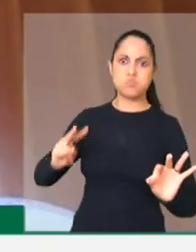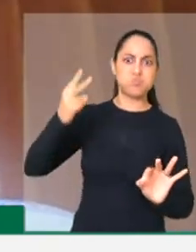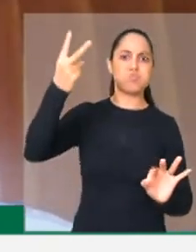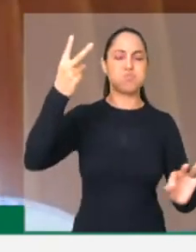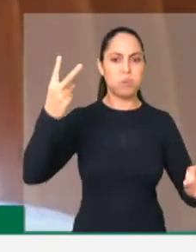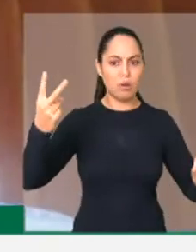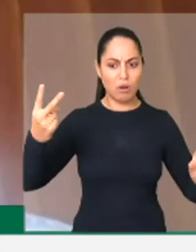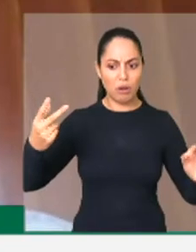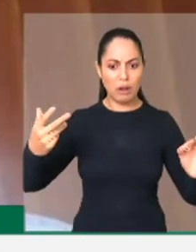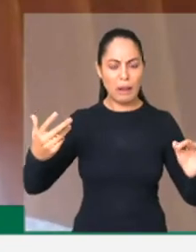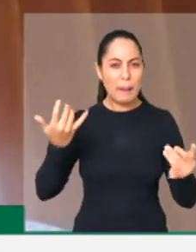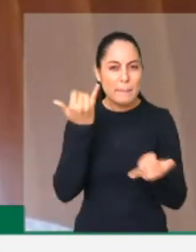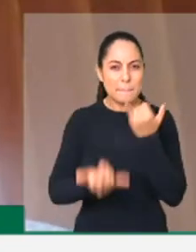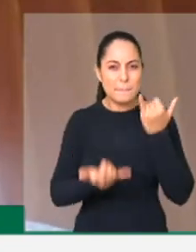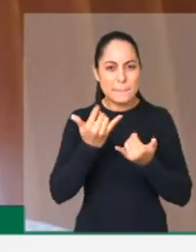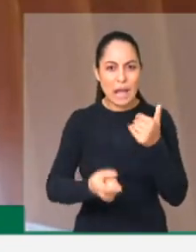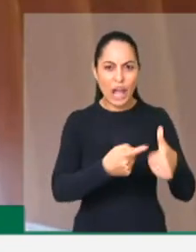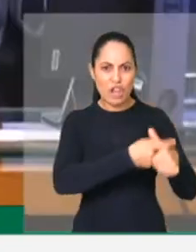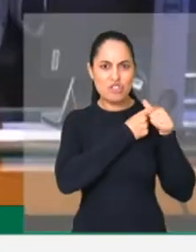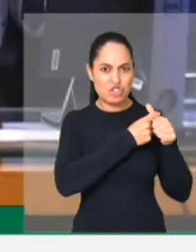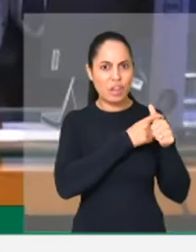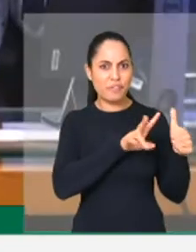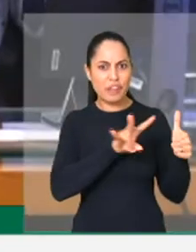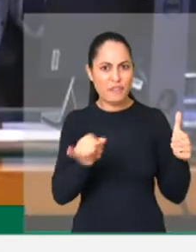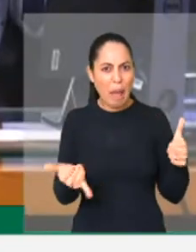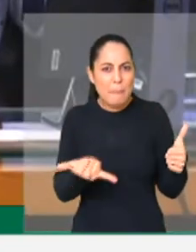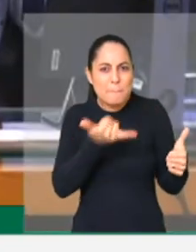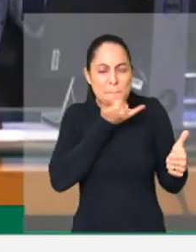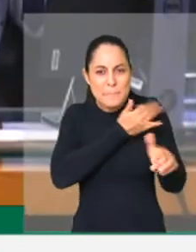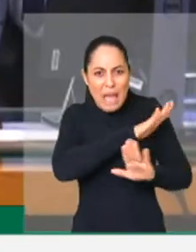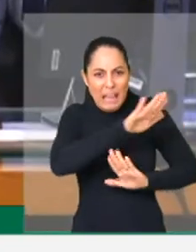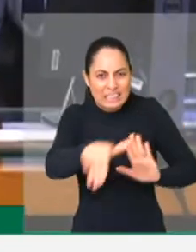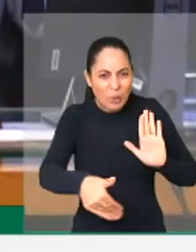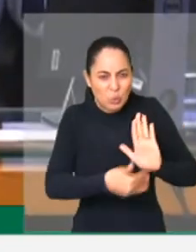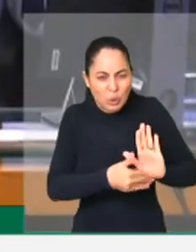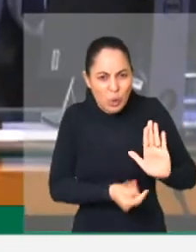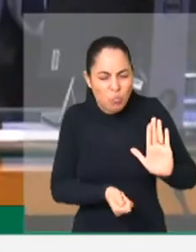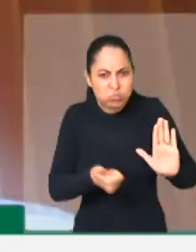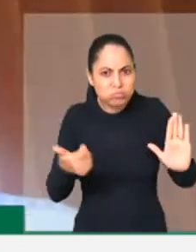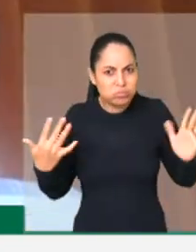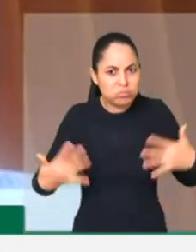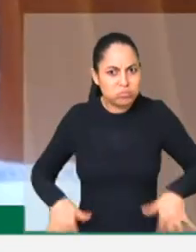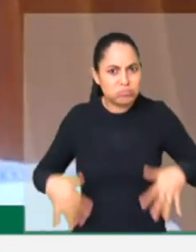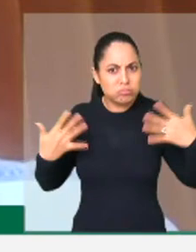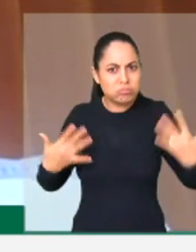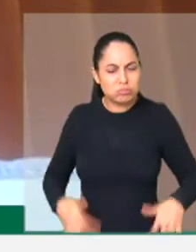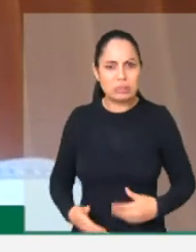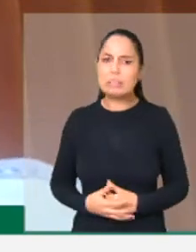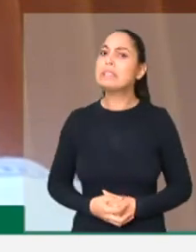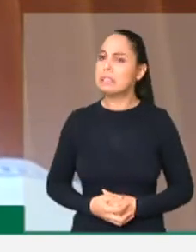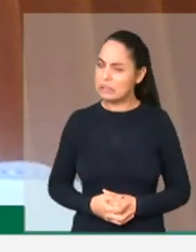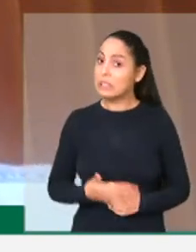FINANCIAMENTOS COM O OBJETIVO CORRETO DE INTERESSE NACIONAL DE INCENTIVAR EMPREENDIMENTOS E INVESTIMENTOS TANTO NA